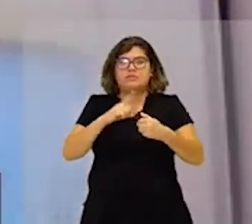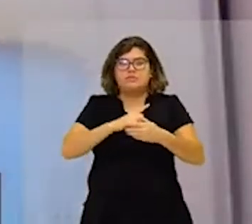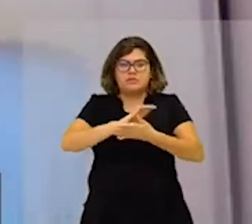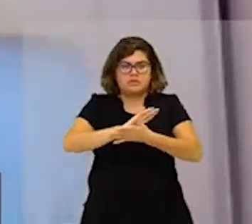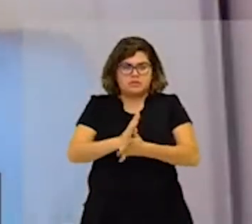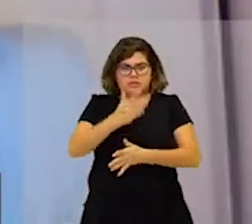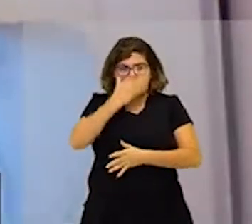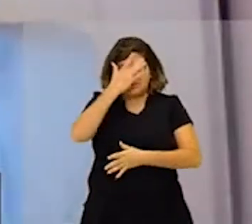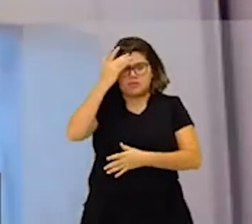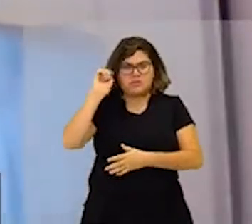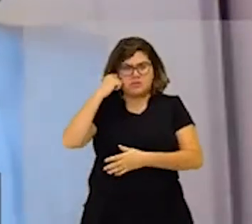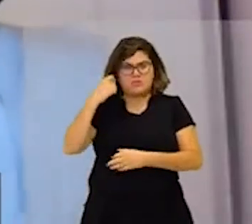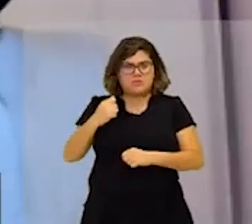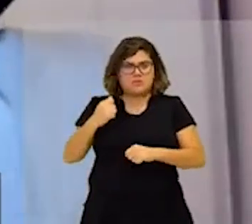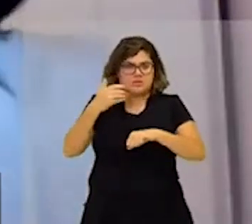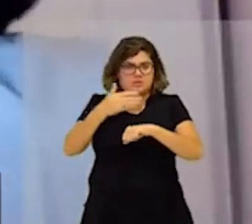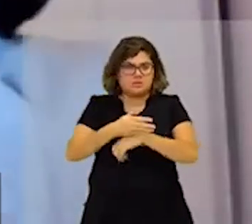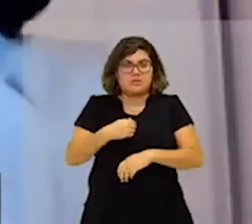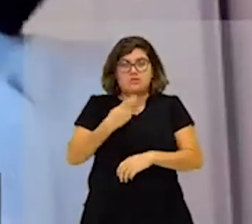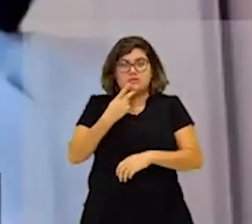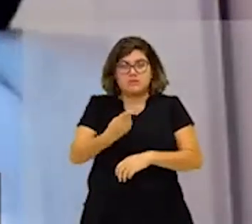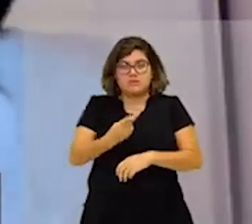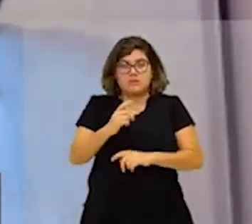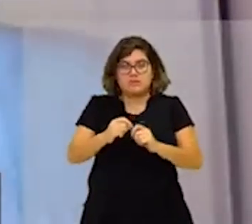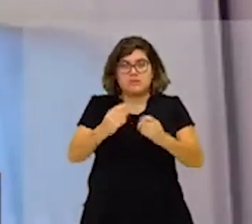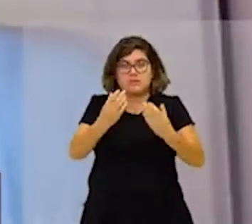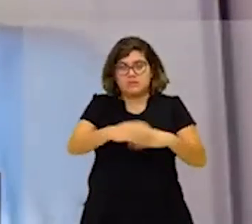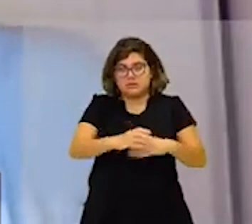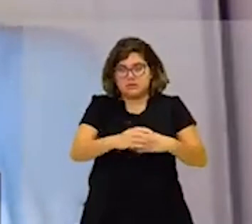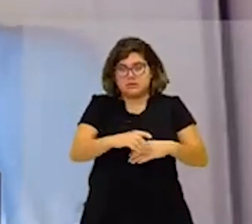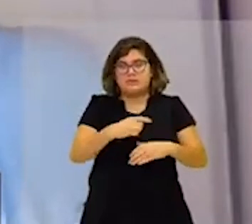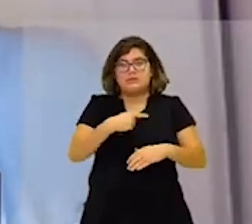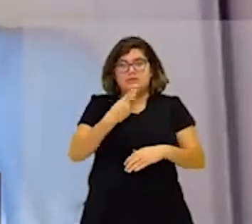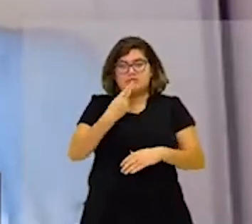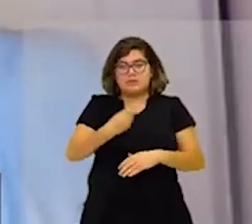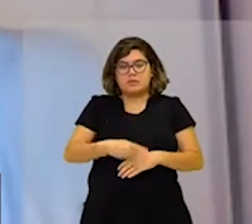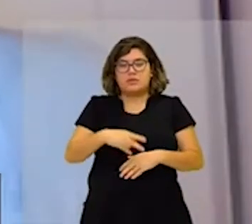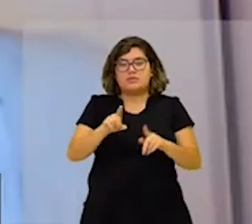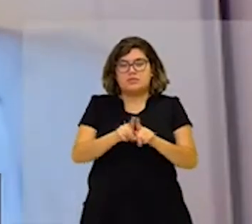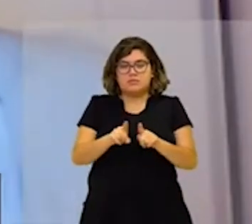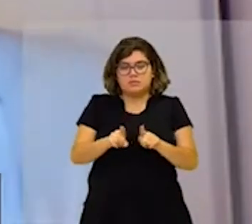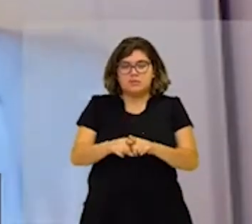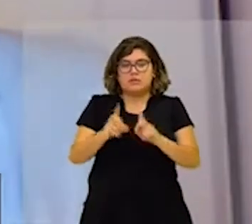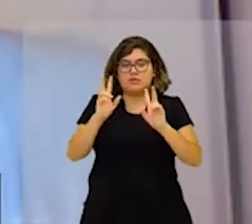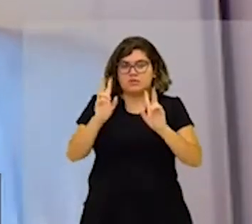vou passar então que temos de relações públicas a respeito em relação aos cargos políticos não